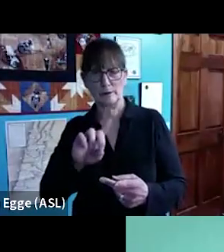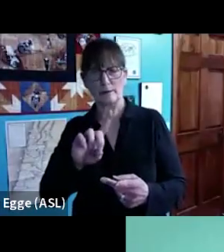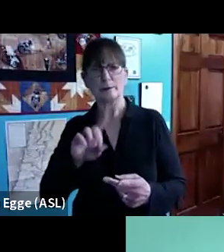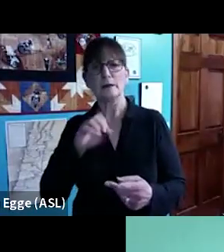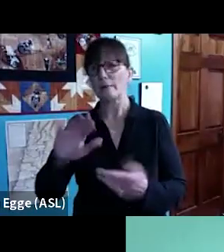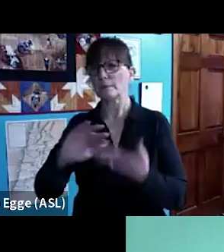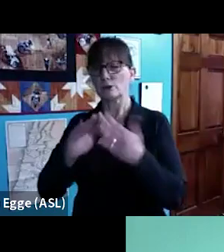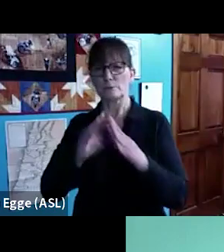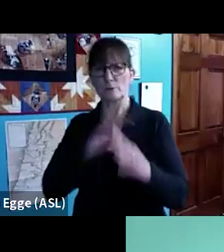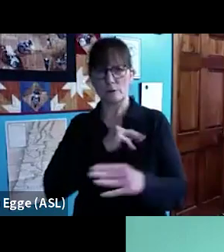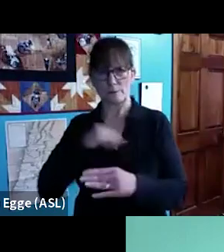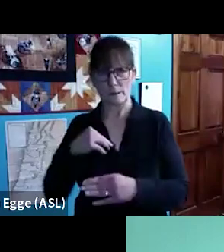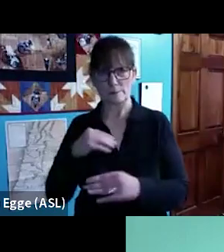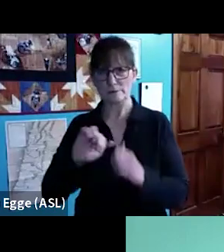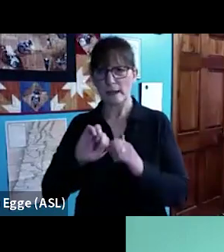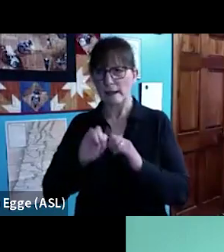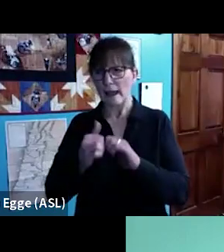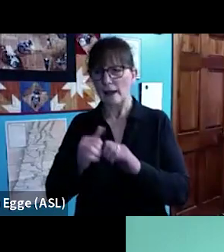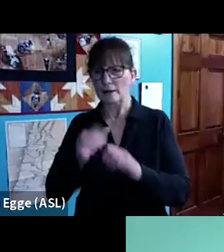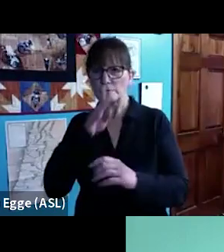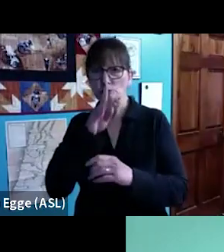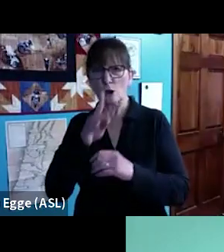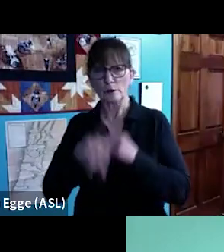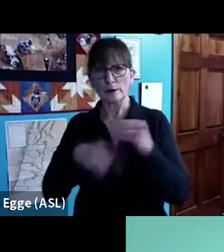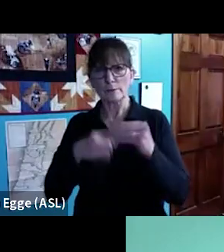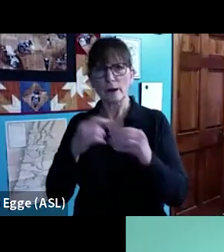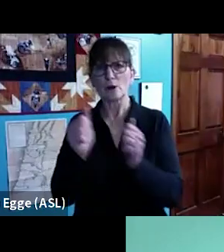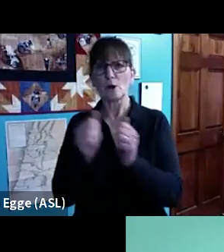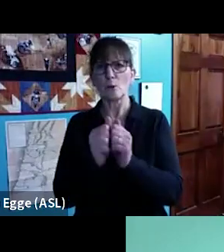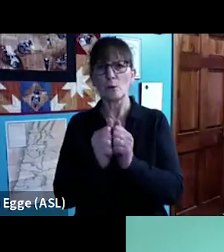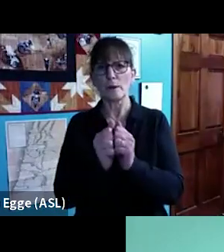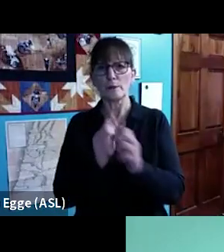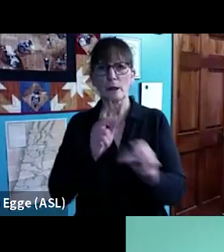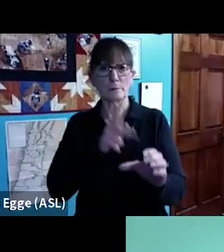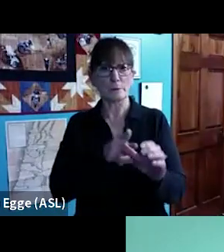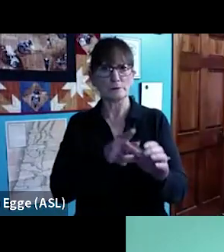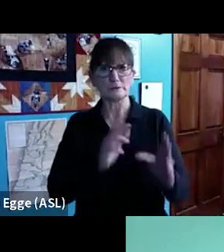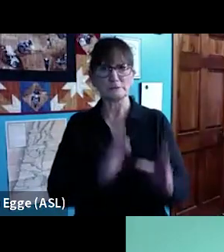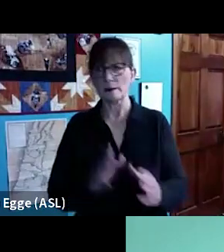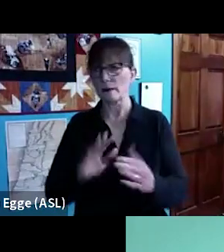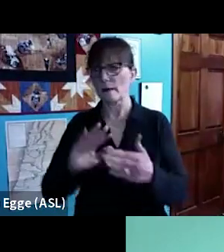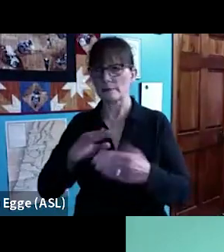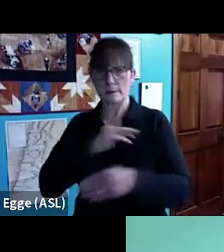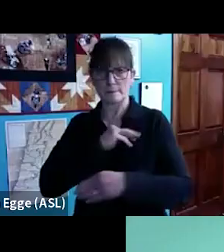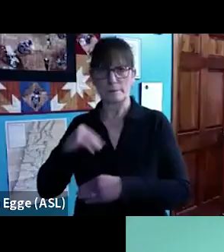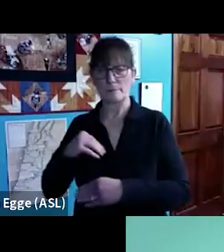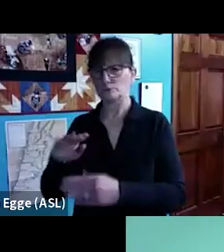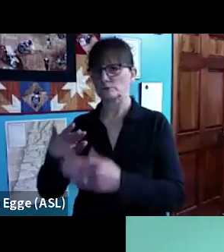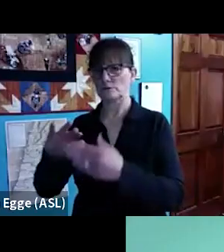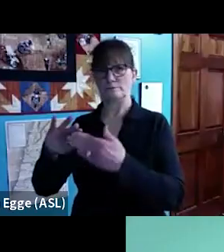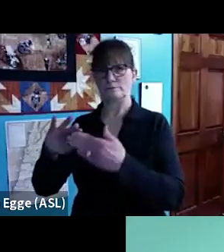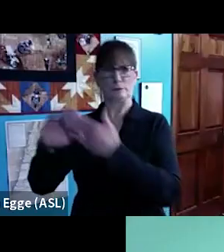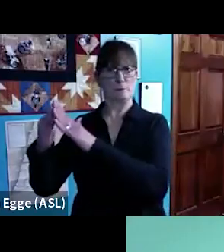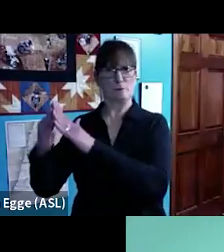Gracias. Tenemos algunos comentarios y esto podría ser para Zuzanna o una pregunta... No estoy segura si eres una trabajadora de casos dedicada